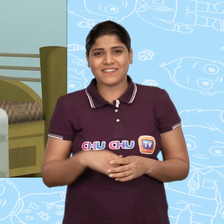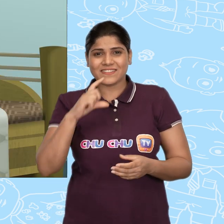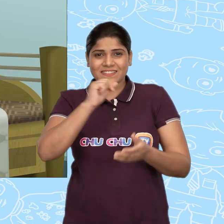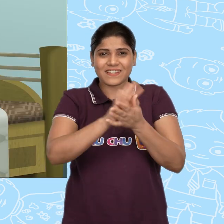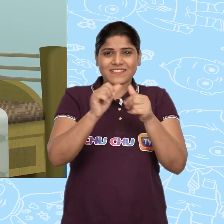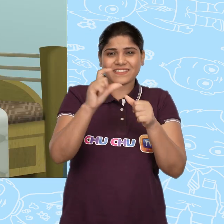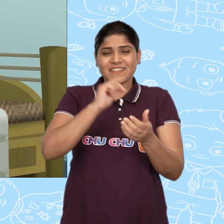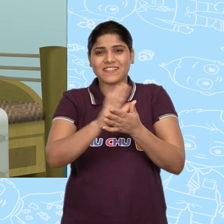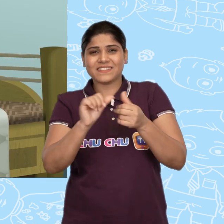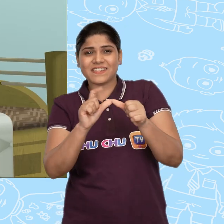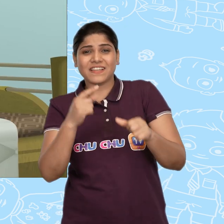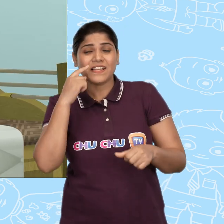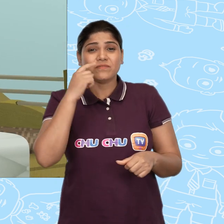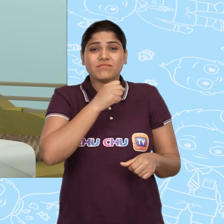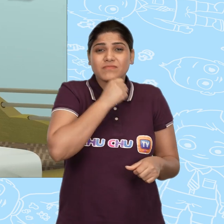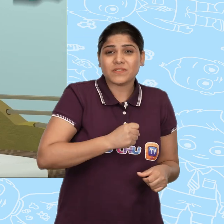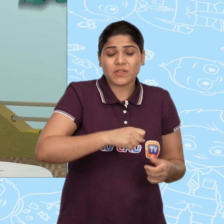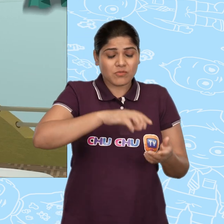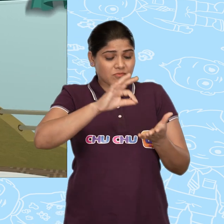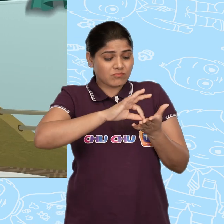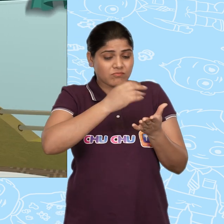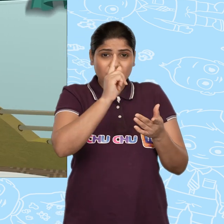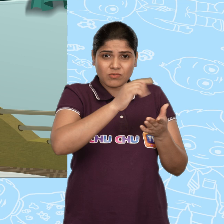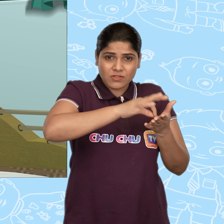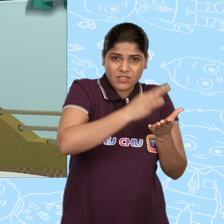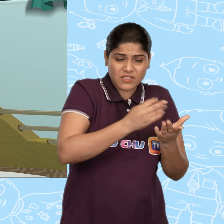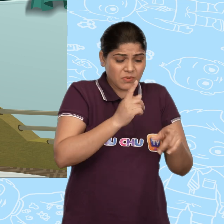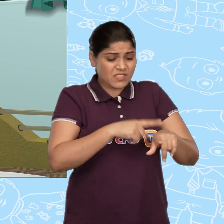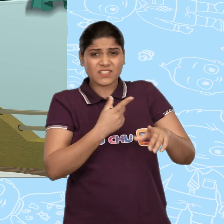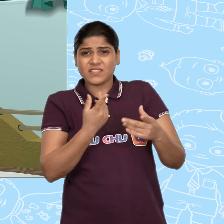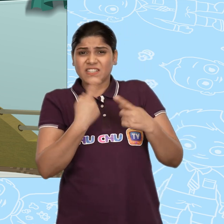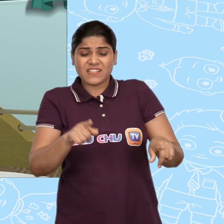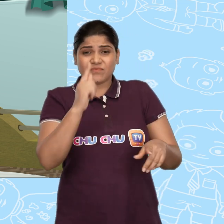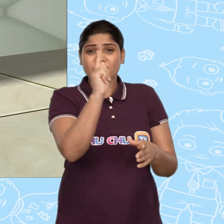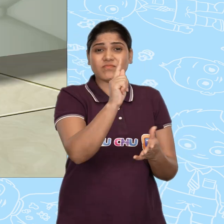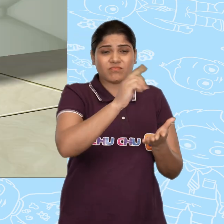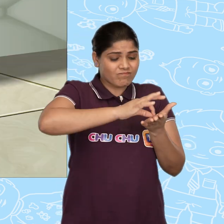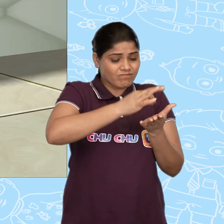ChaCha की दादी कुछ सिल रही थीं की तभी अचानक उनकी सुई गिर गयी